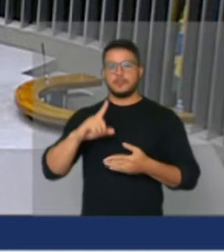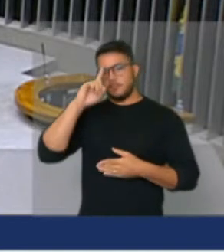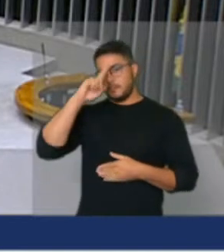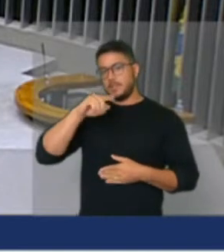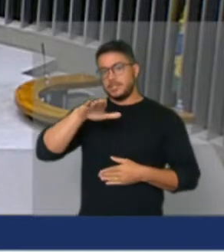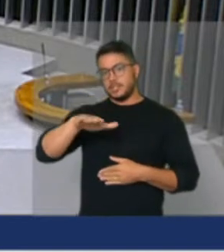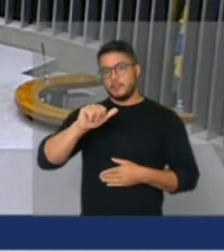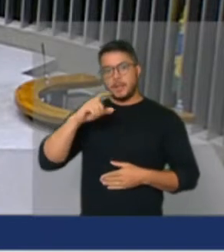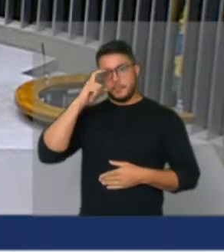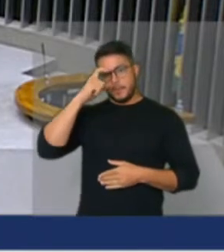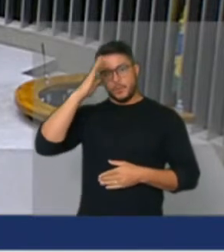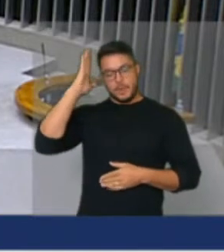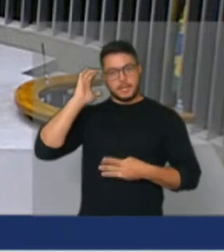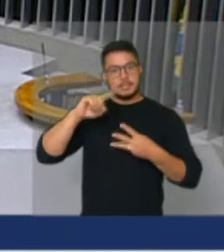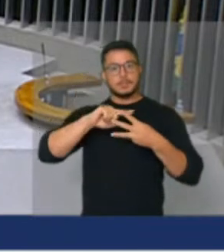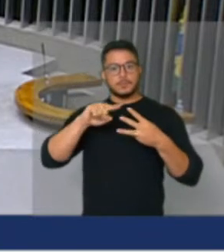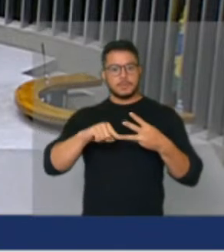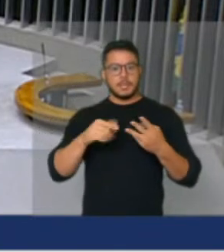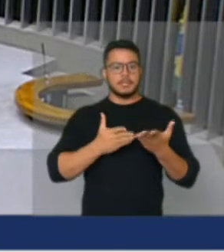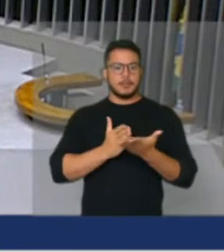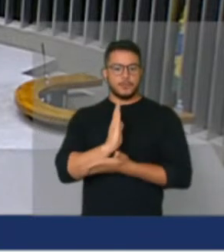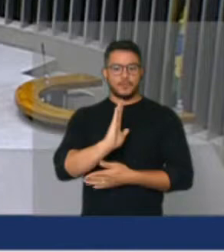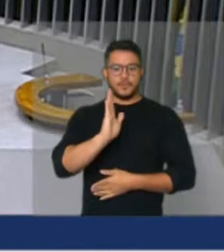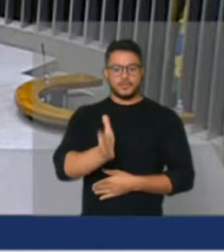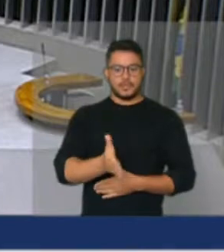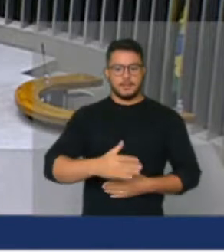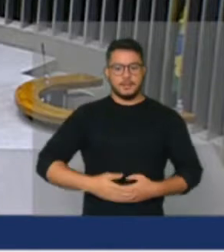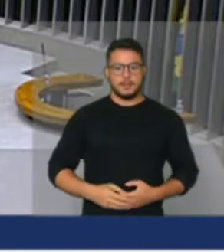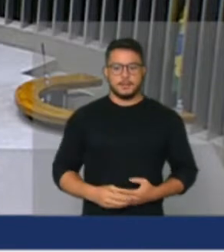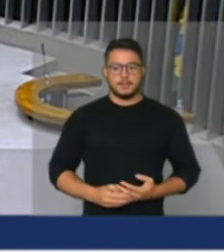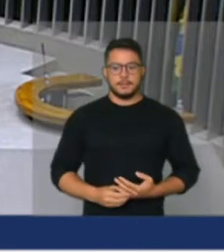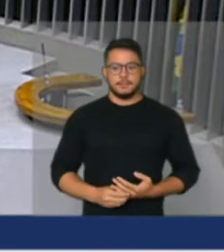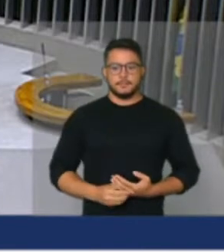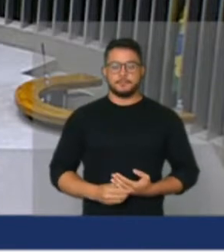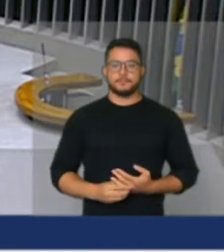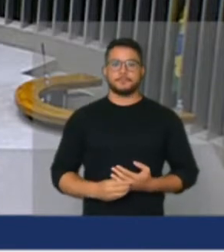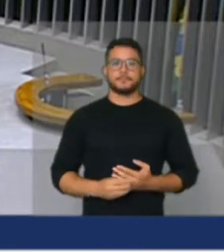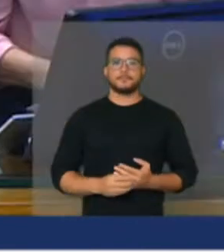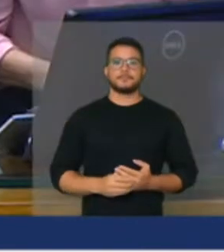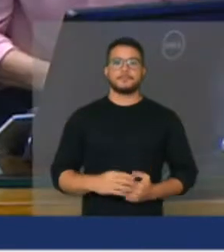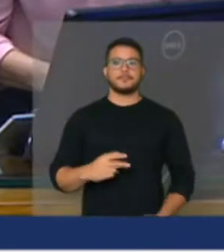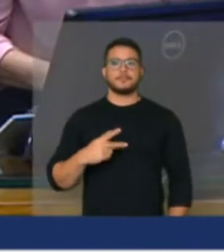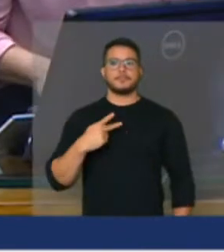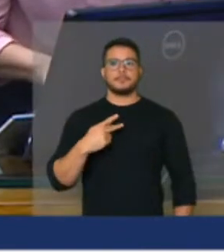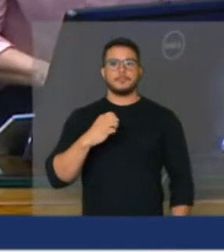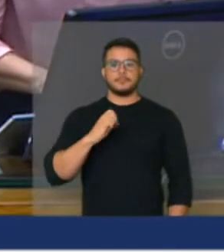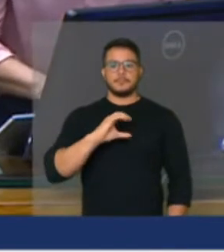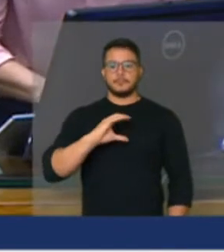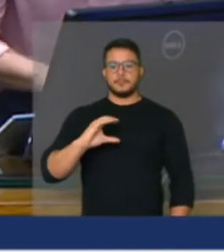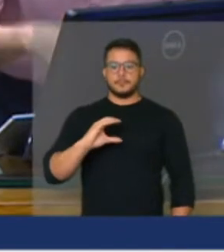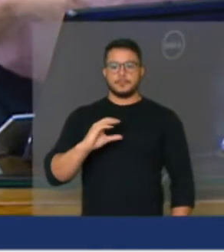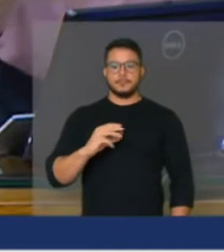GUEDES. -- [DEPUTADO]: PROPOSTA DE EMENDA CONSTITUCIONAL NÚMERO 391 DE 2017 DO SENADO FEDERAL, DISCUSSÃO EM SEGUNDO